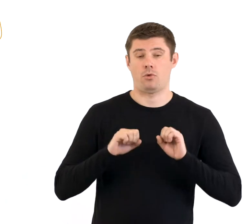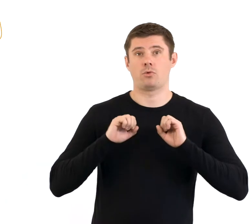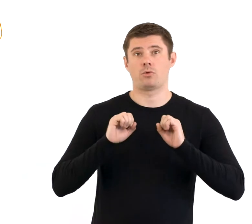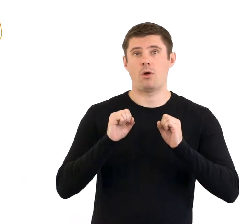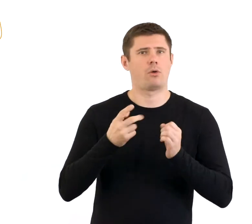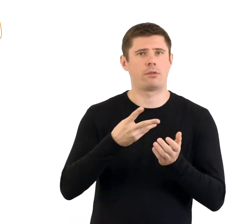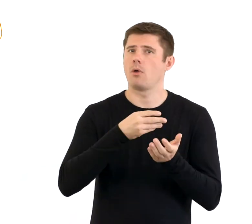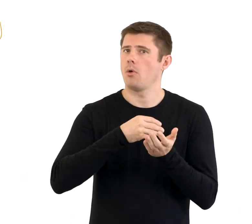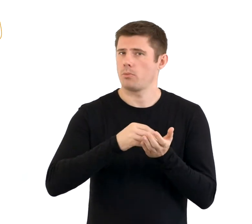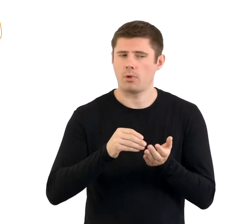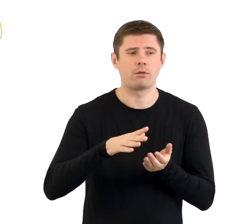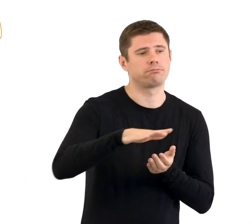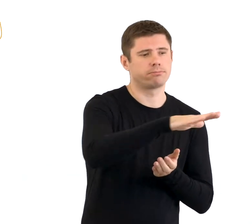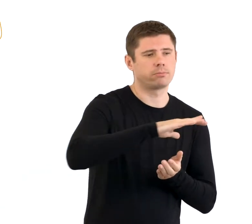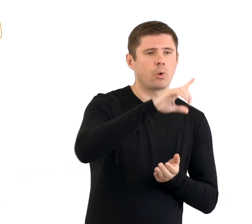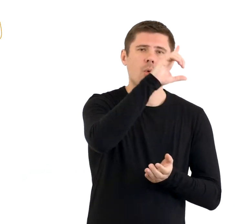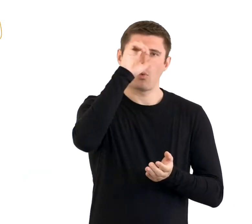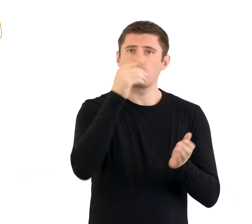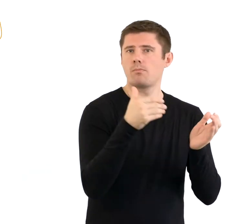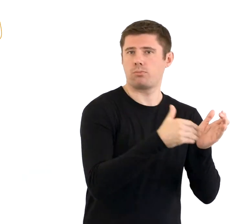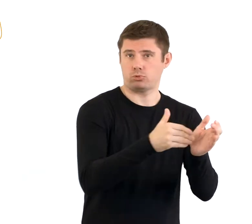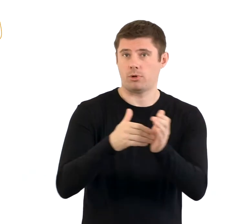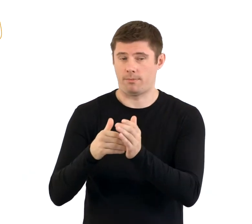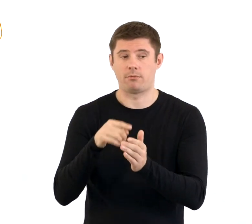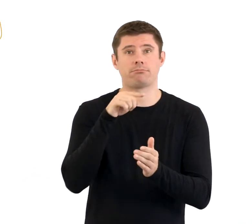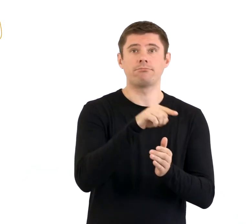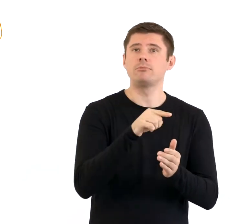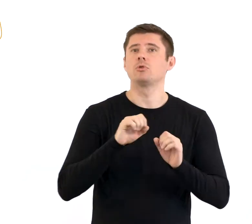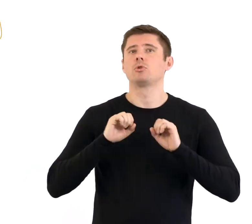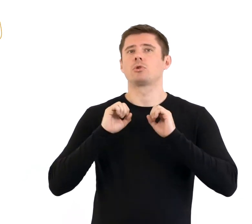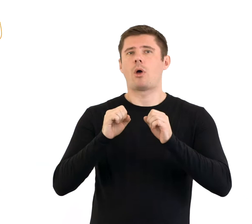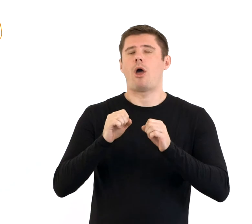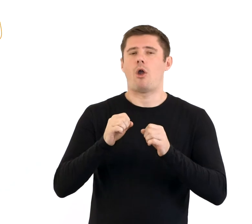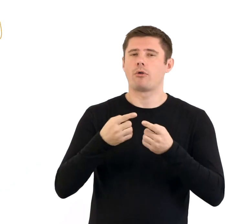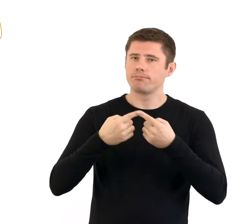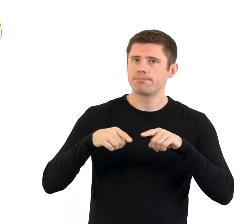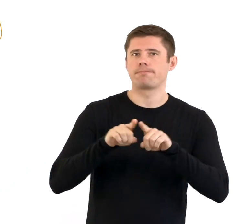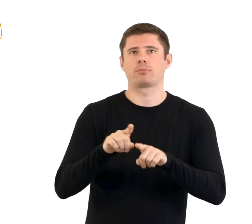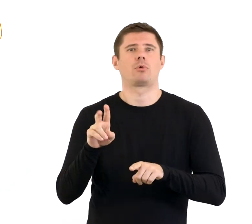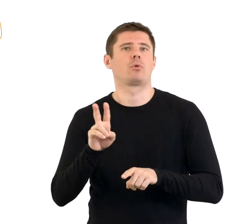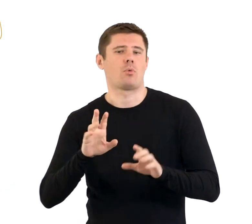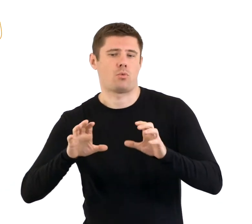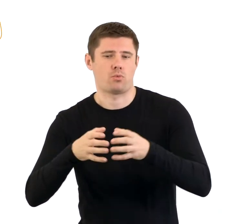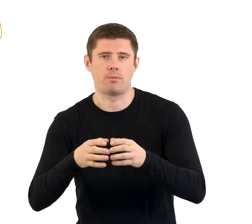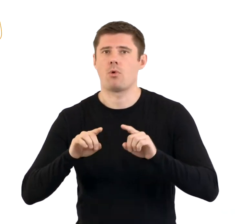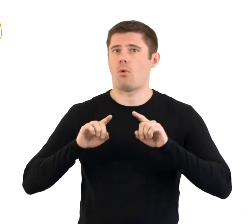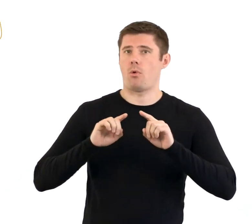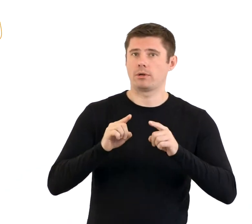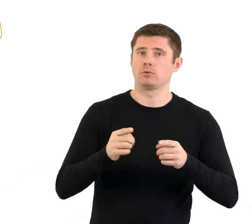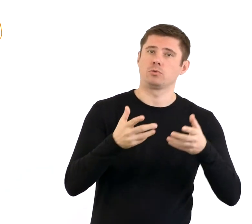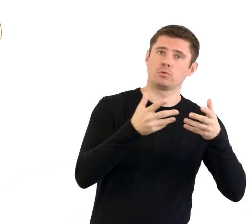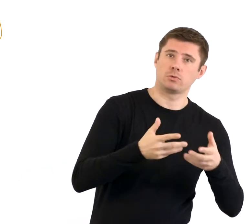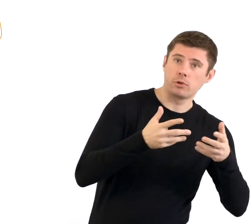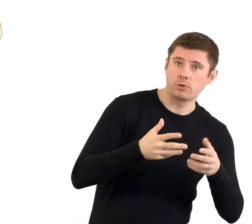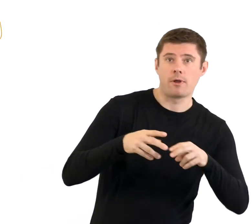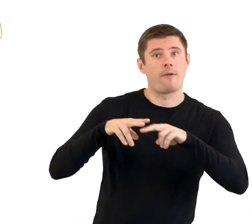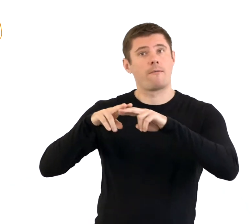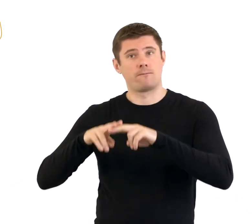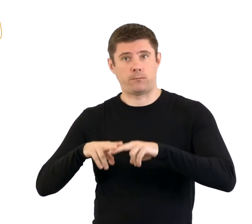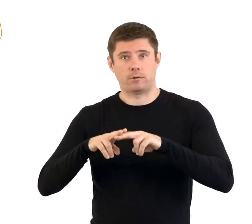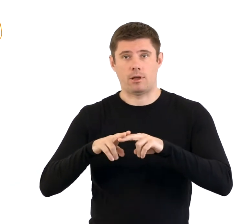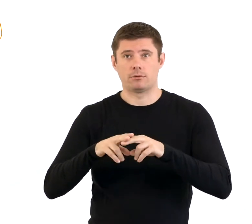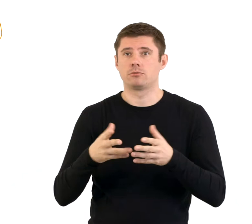Działalnością nieodpłatną pożytku publicznego jest działalność prowadzona przez organizacje pozarządowe (stowarzyszenia, fundacje)